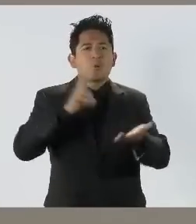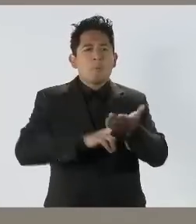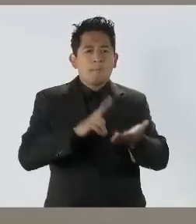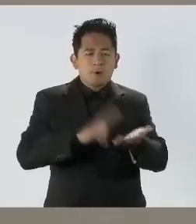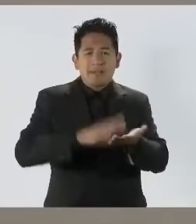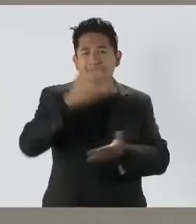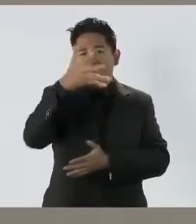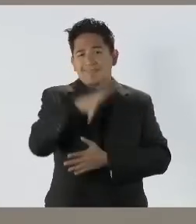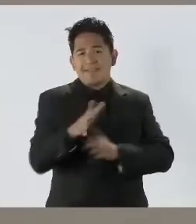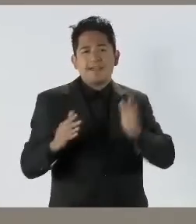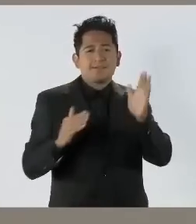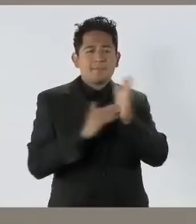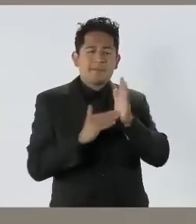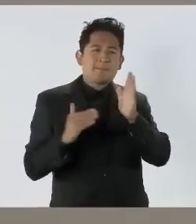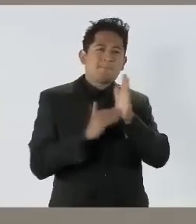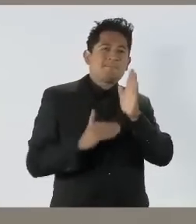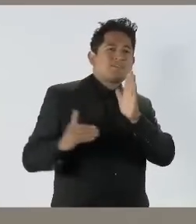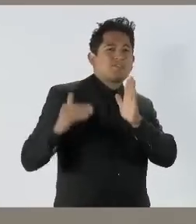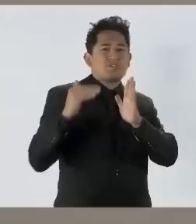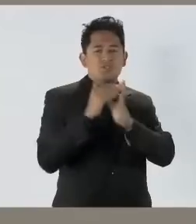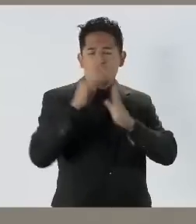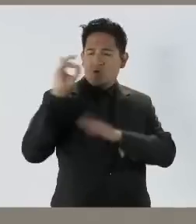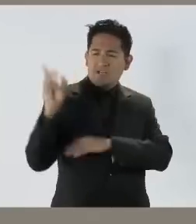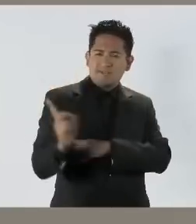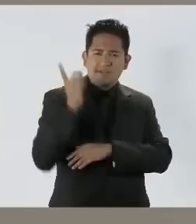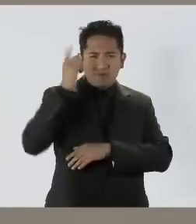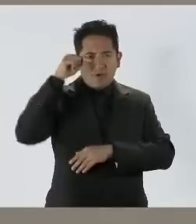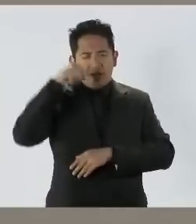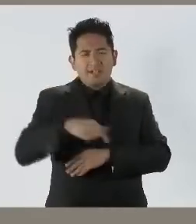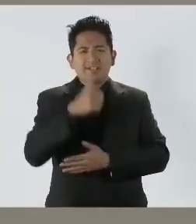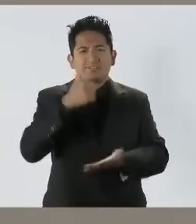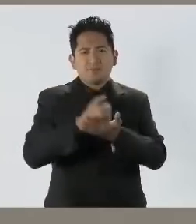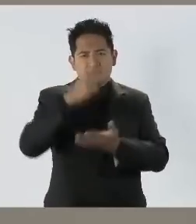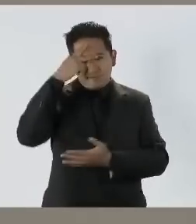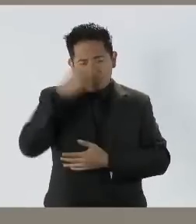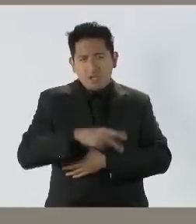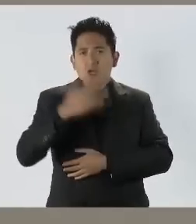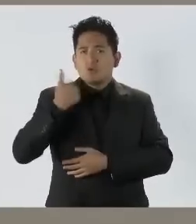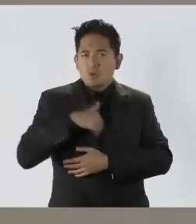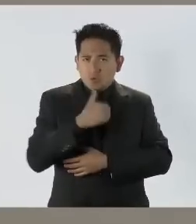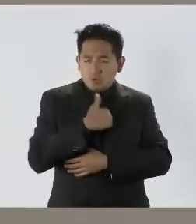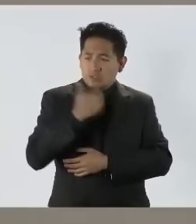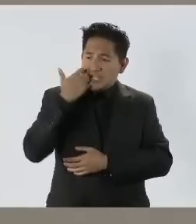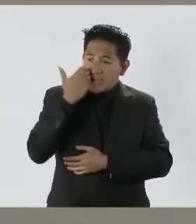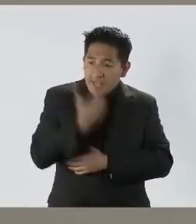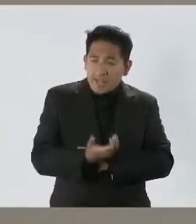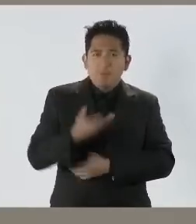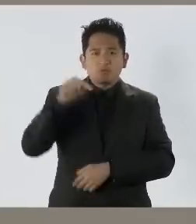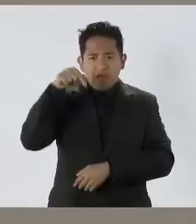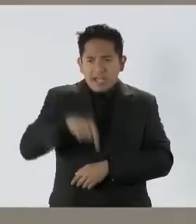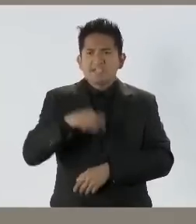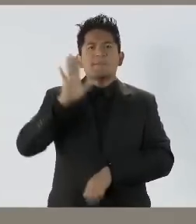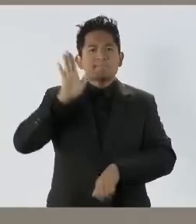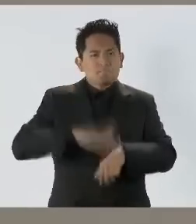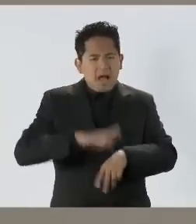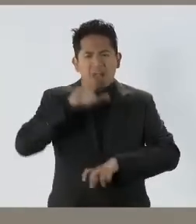la Ciudad de México queremos más inversión en la ciudad y estamos trabajando en ella